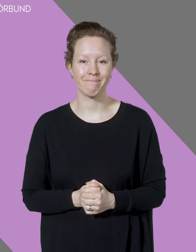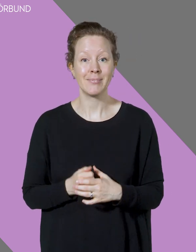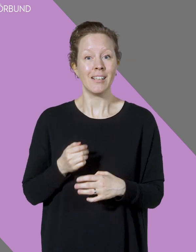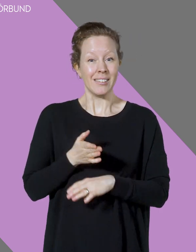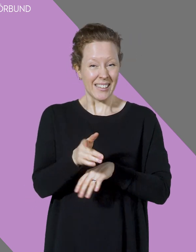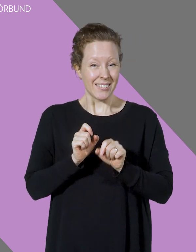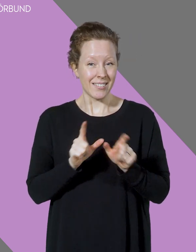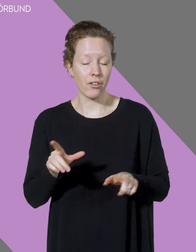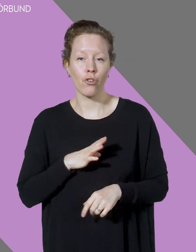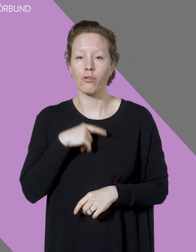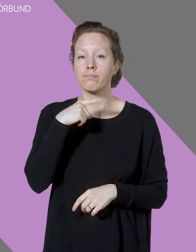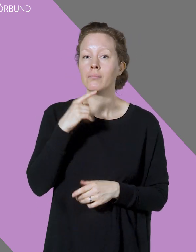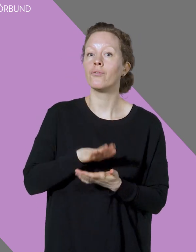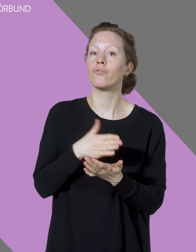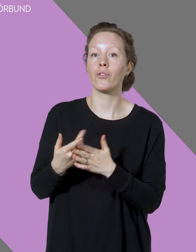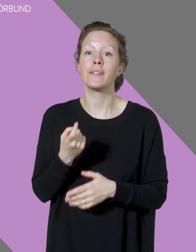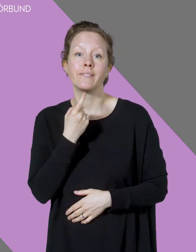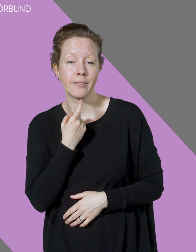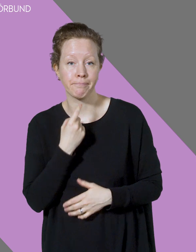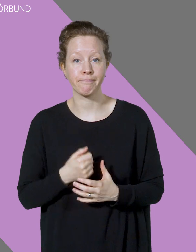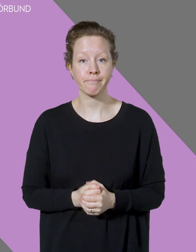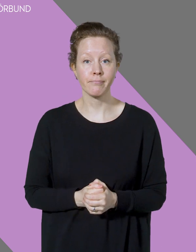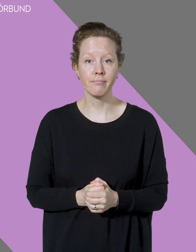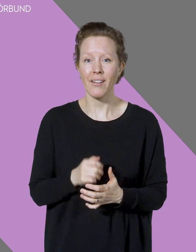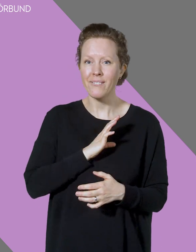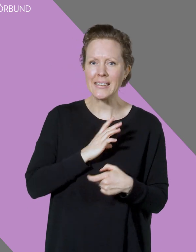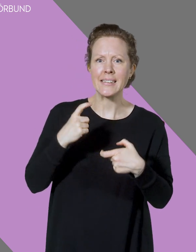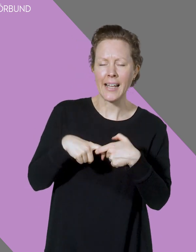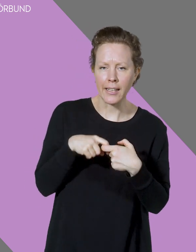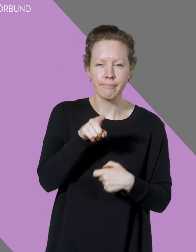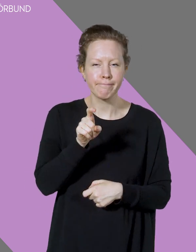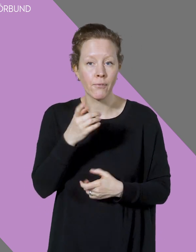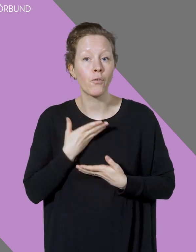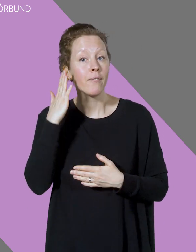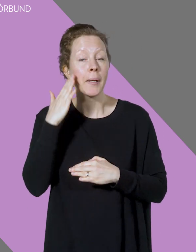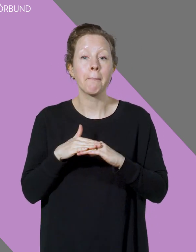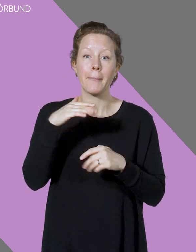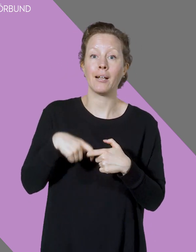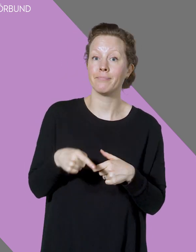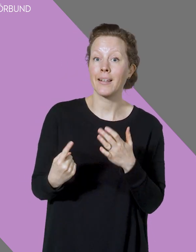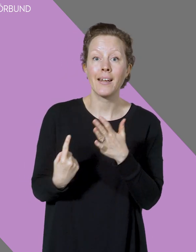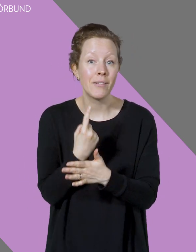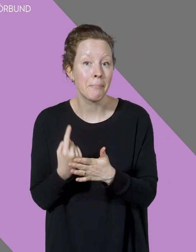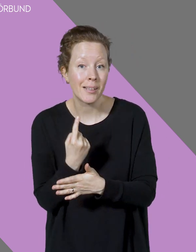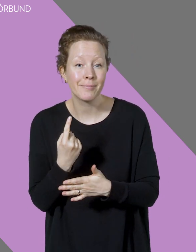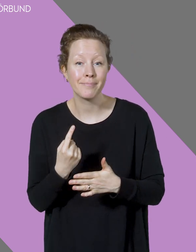Sändningen tolkas till finska. Klicka på länken intill för mera information om evenemanget.